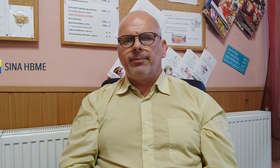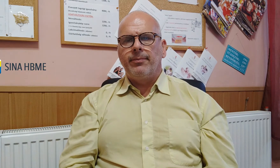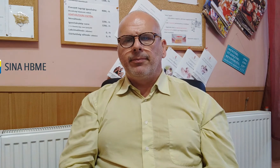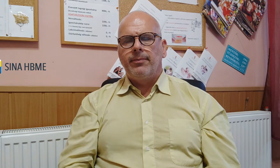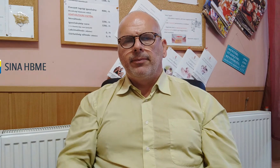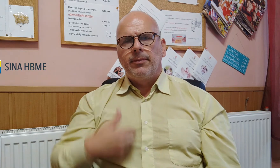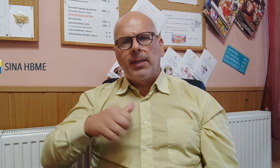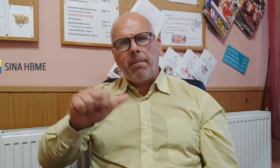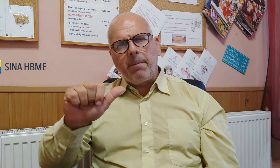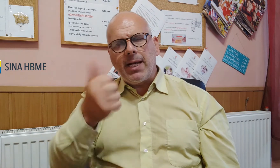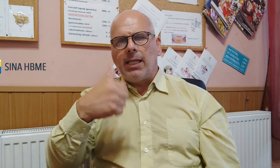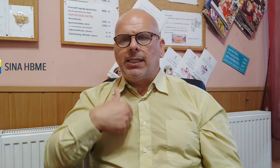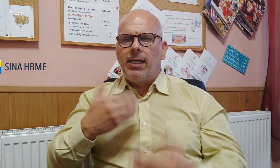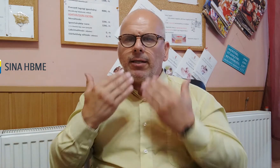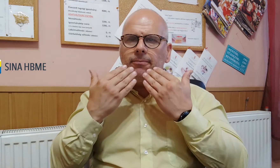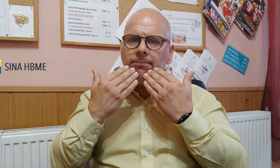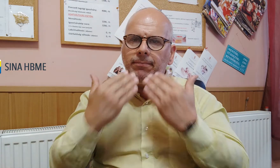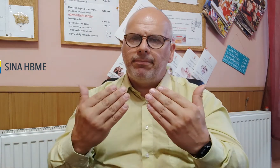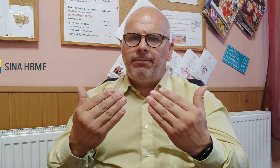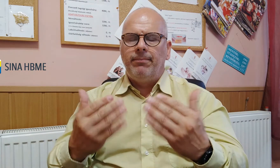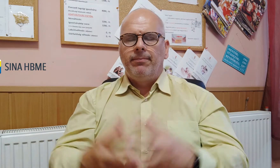Még egyszer megköszönjük!